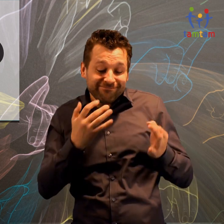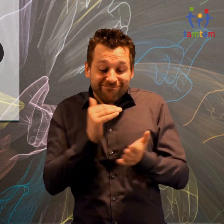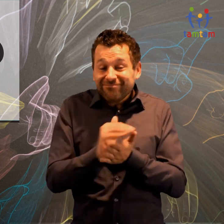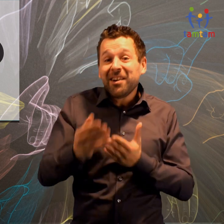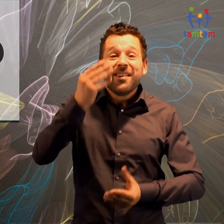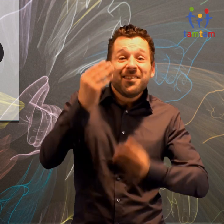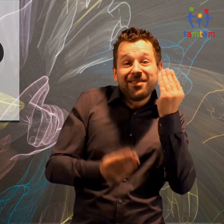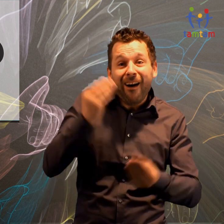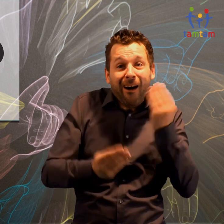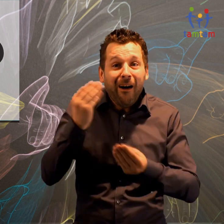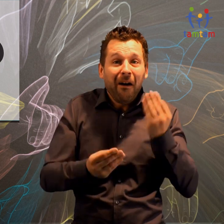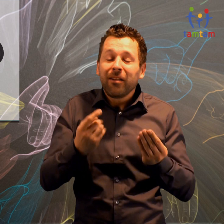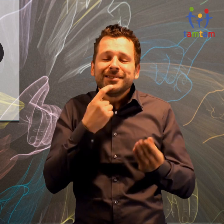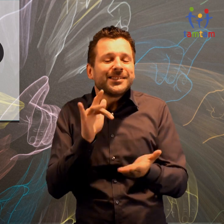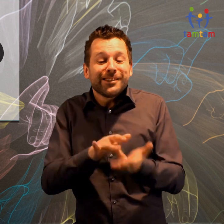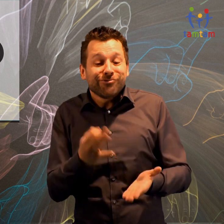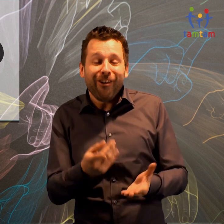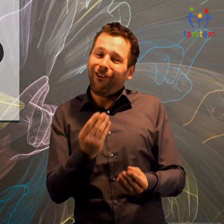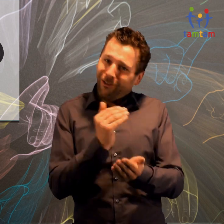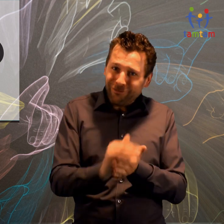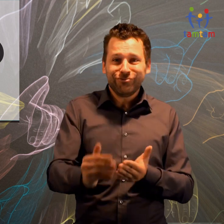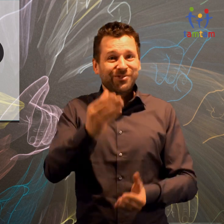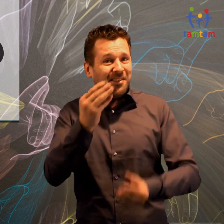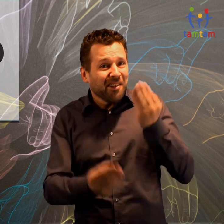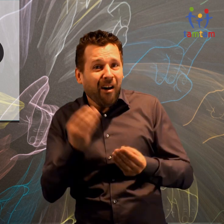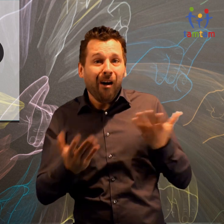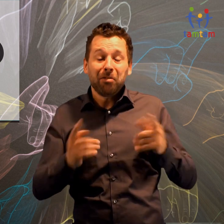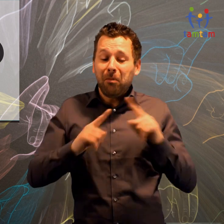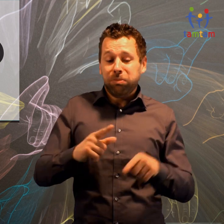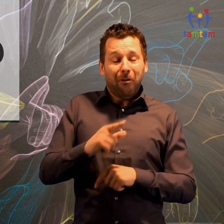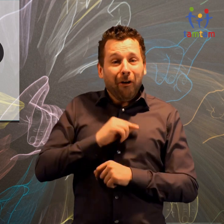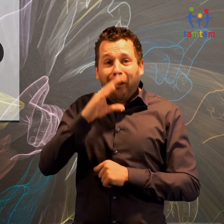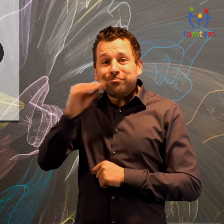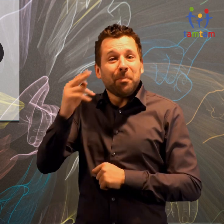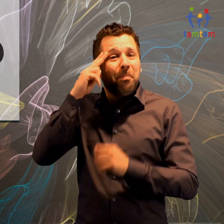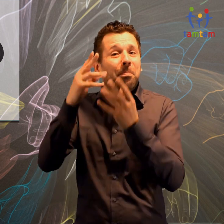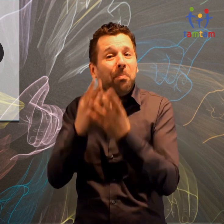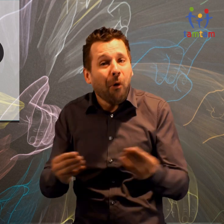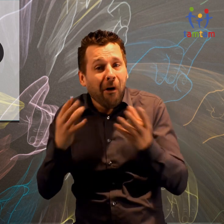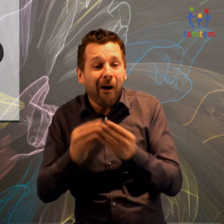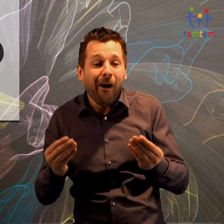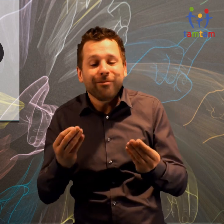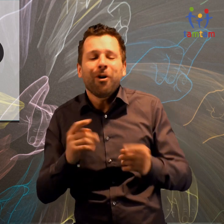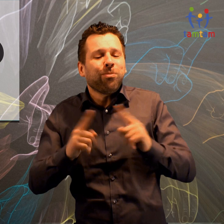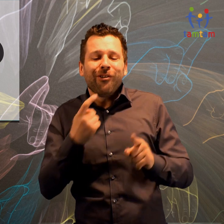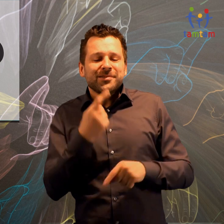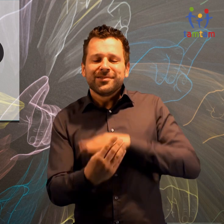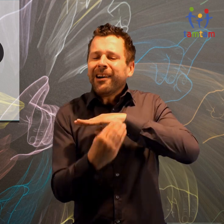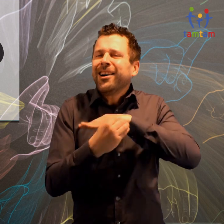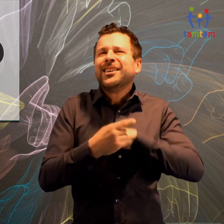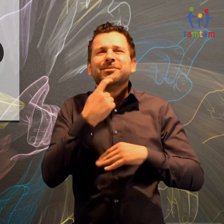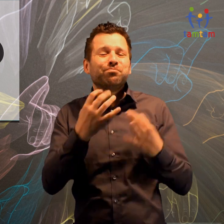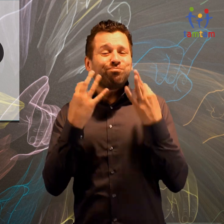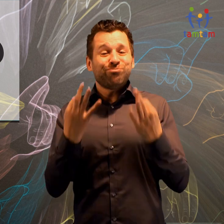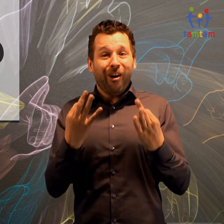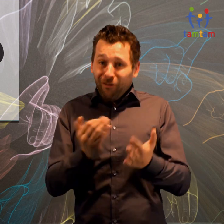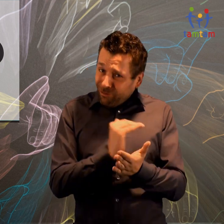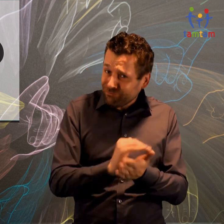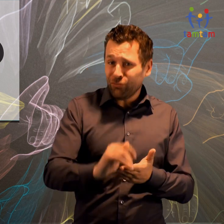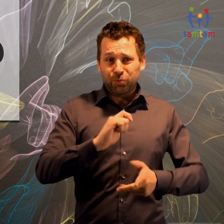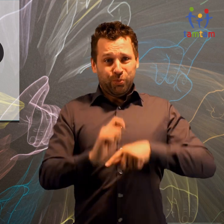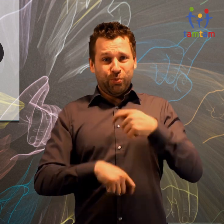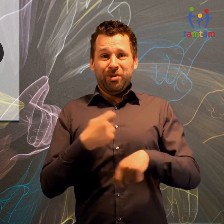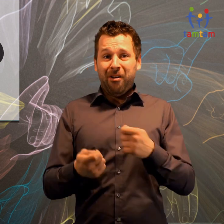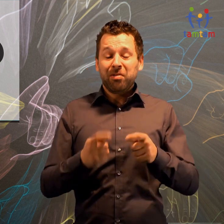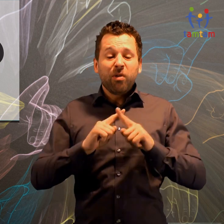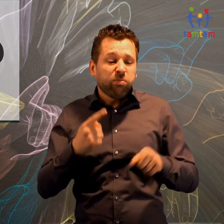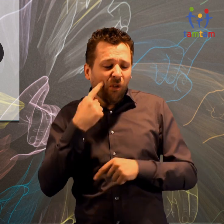Můžeme si třeba zahrát nějakou hru, nebo se podívat na pohádku. Jak budeš chtít.